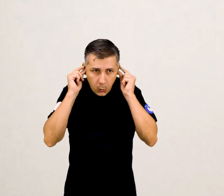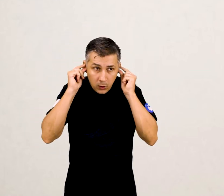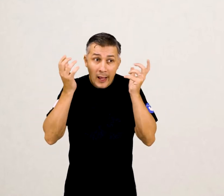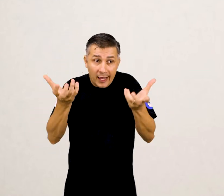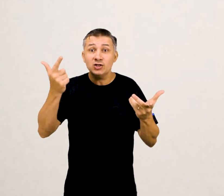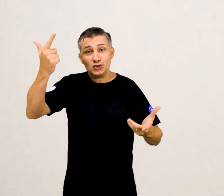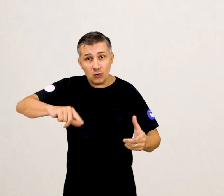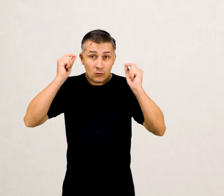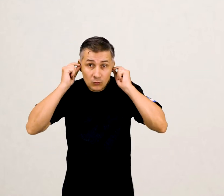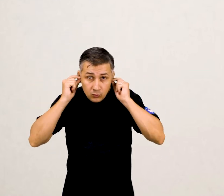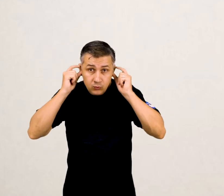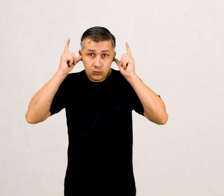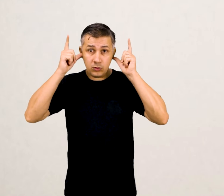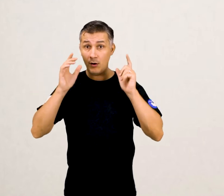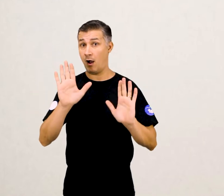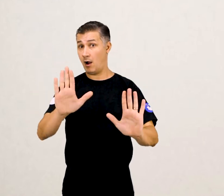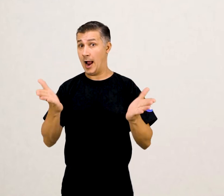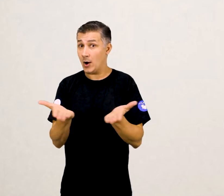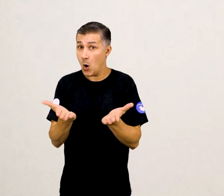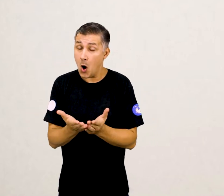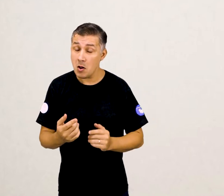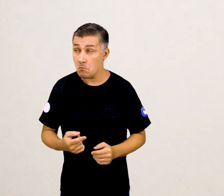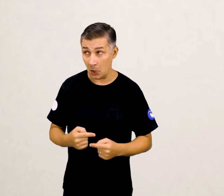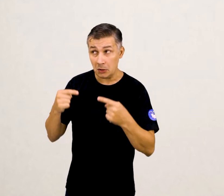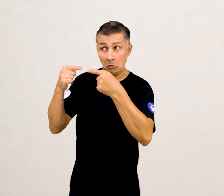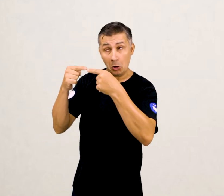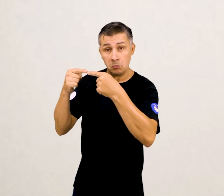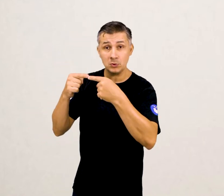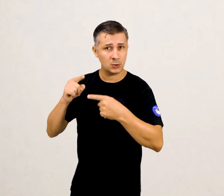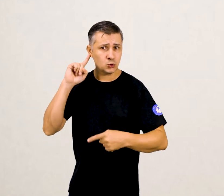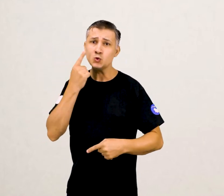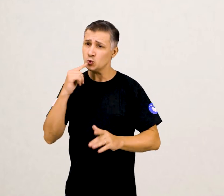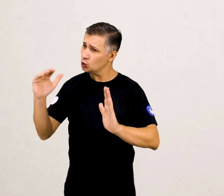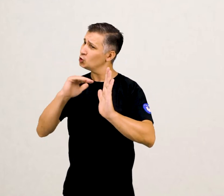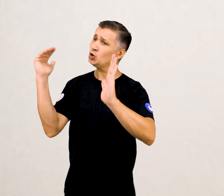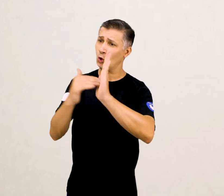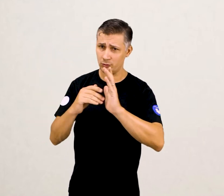Resta saber, porém, se os resultados obtidos contemplarão todos os surdos.